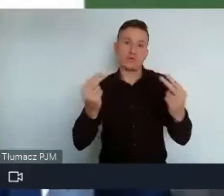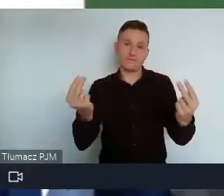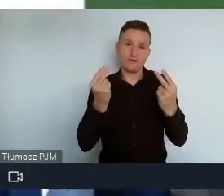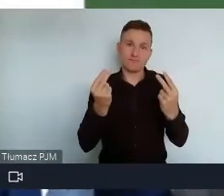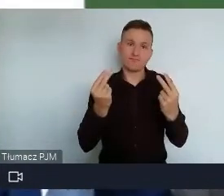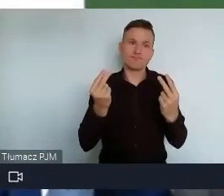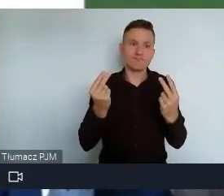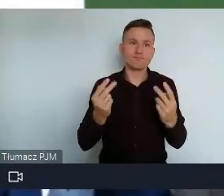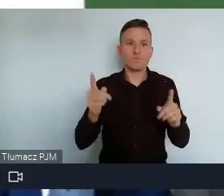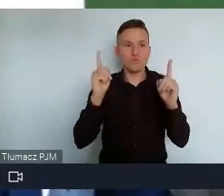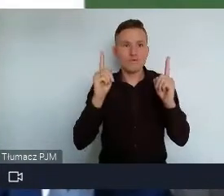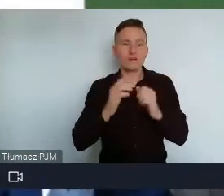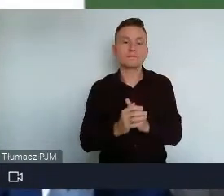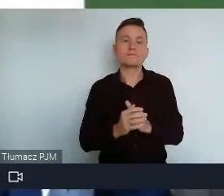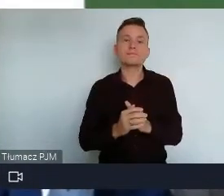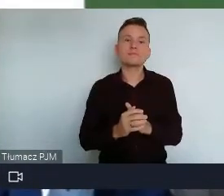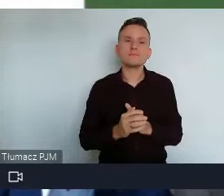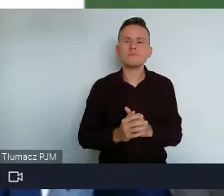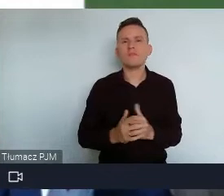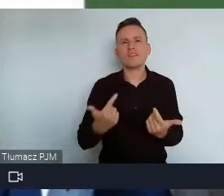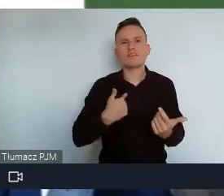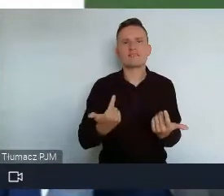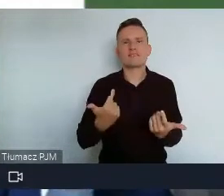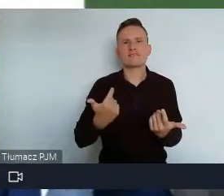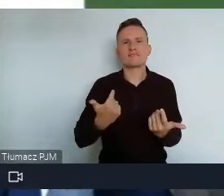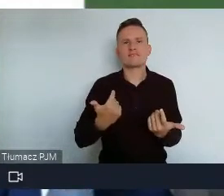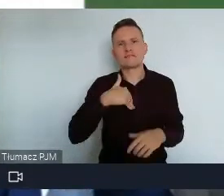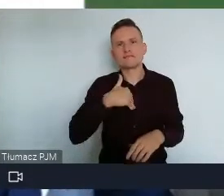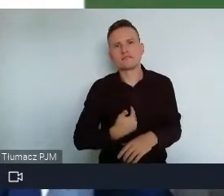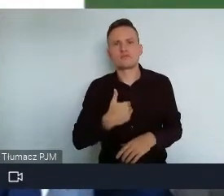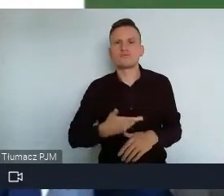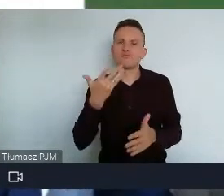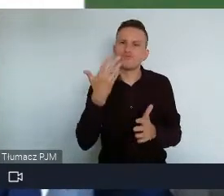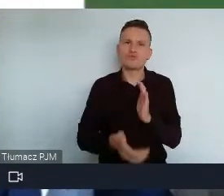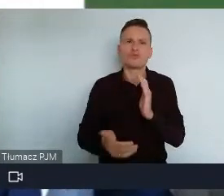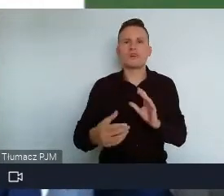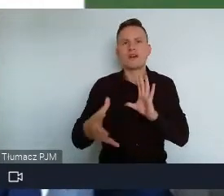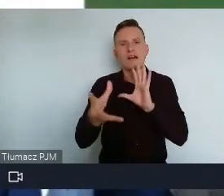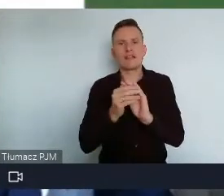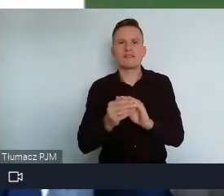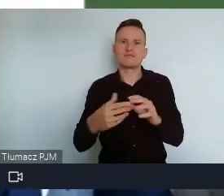Żałuję tylko, że nie mogę być z państwem bezpośrednio, ale jeżeli tylko nadarzy się okazja, będę do państwa dyspozycji